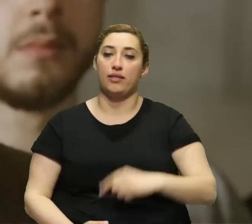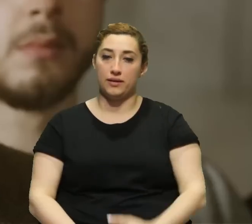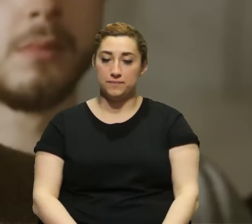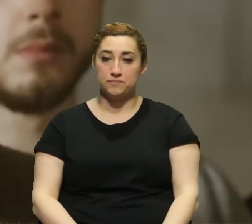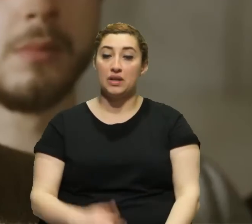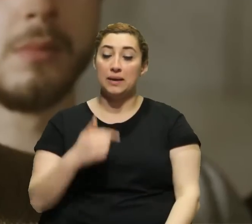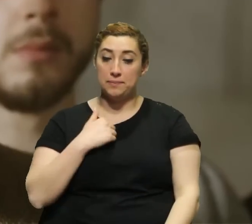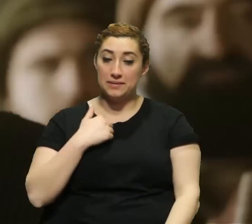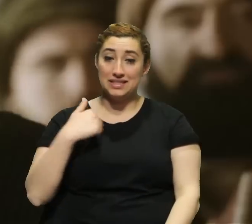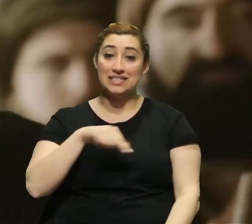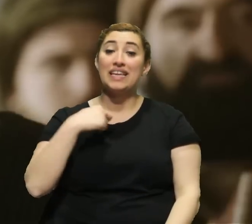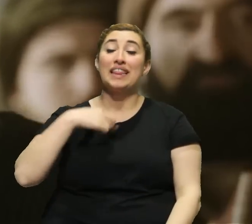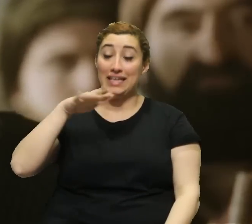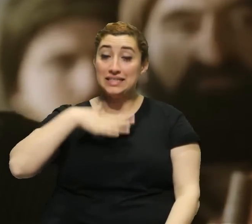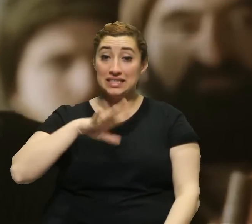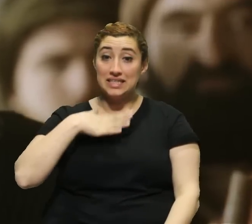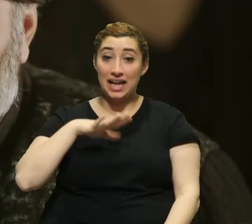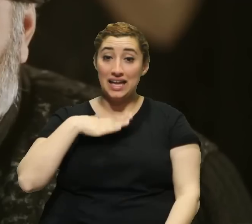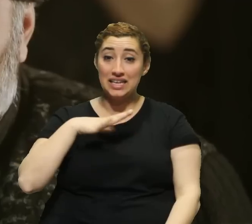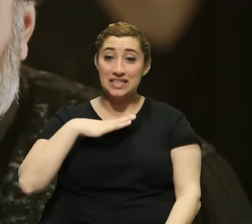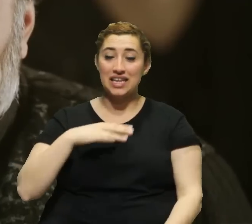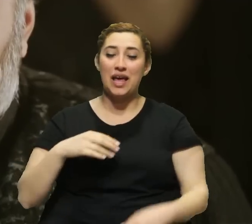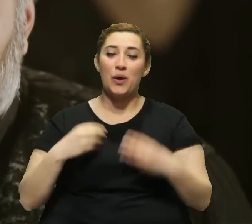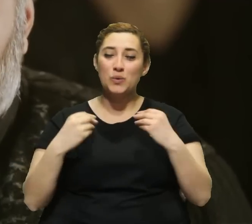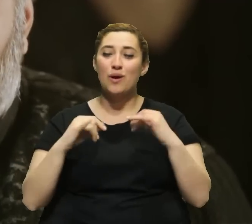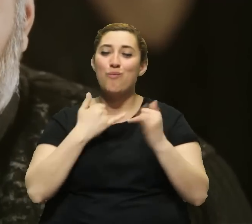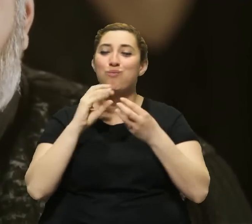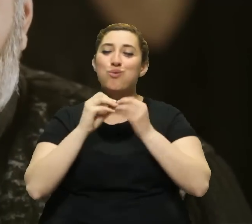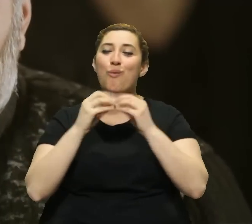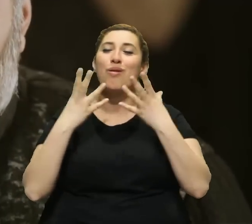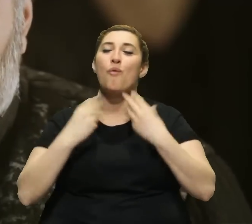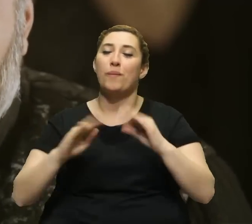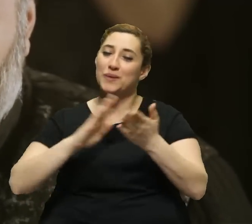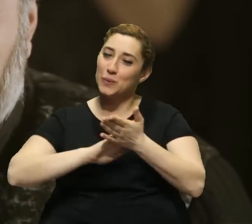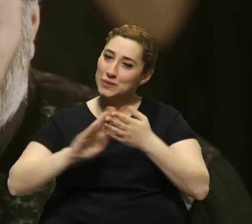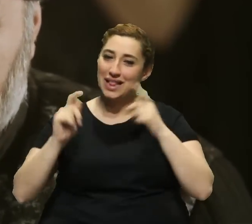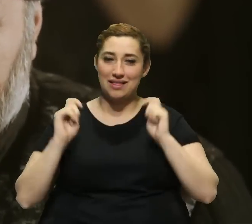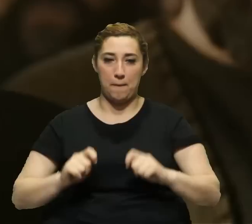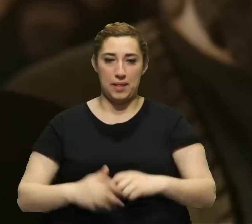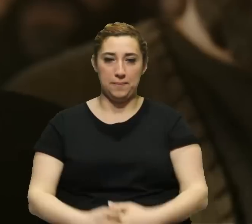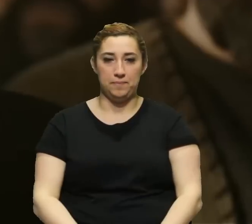Biz isteriz ki sulh ile hal yoluna koyalım bu meseleyi.